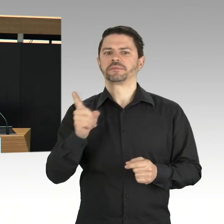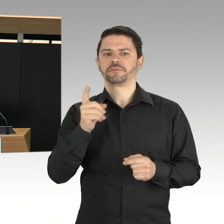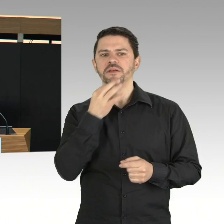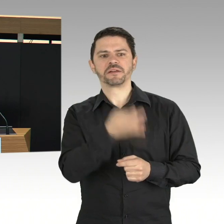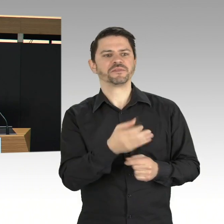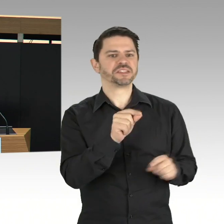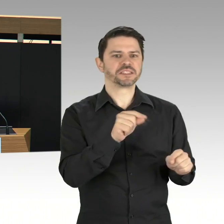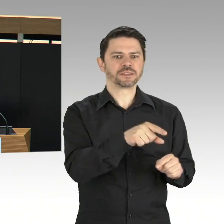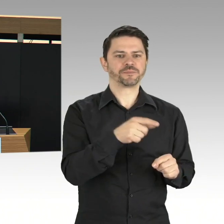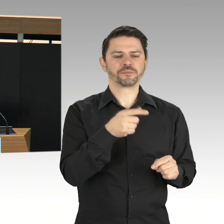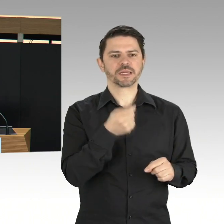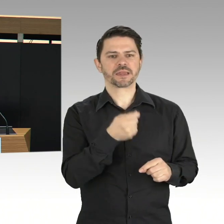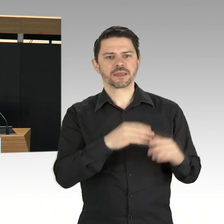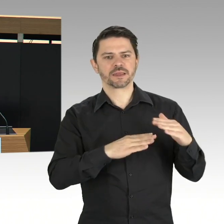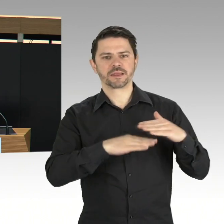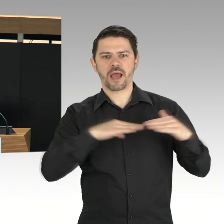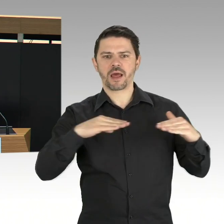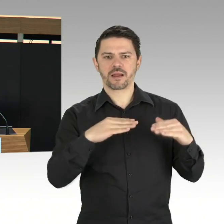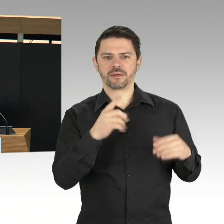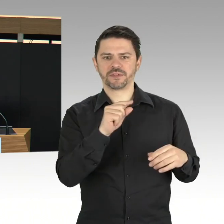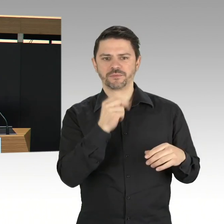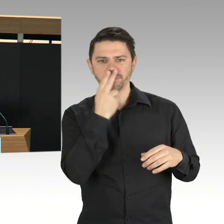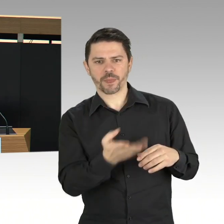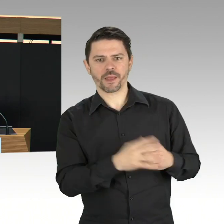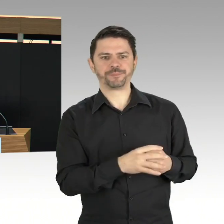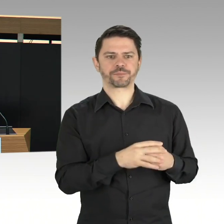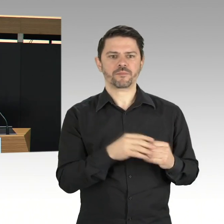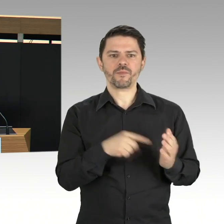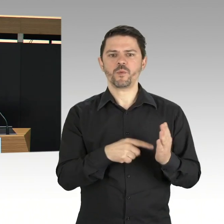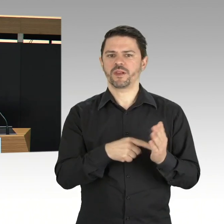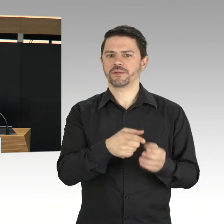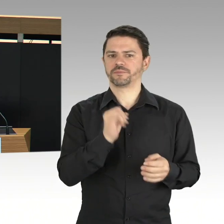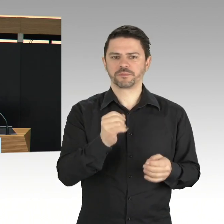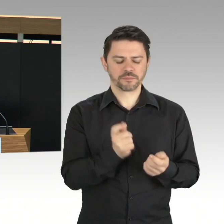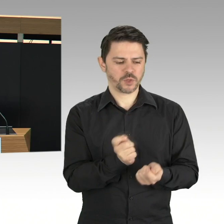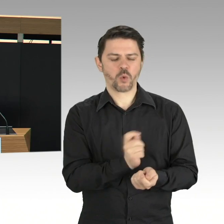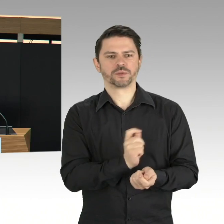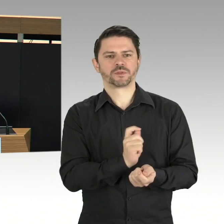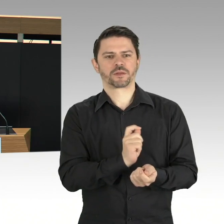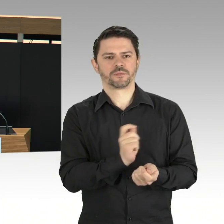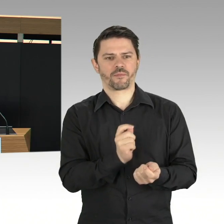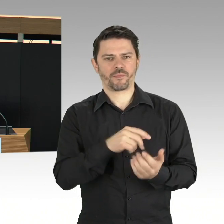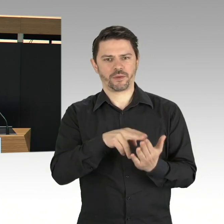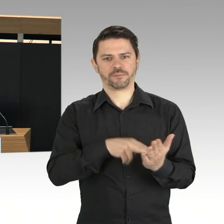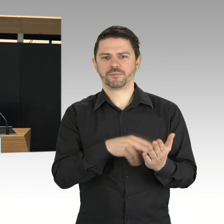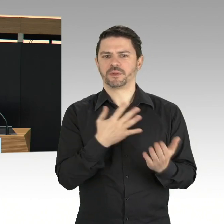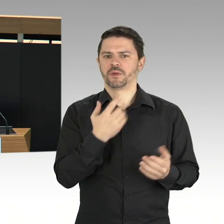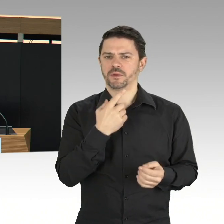Nein, jeder Politiker und jede Politikerin, die bzw. der sich ernsthaft mit steigenden Mieten auseinandersetzt,